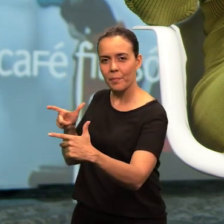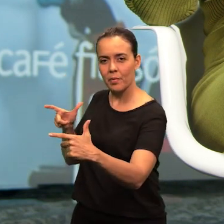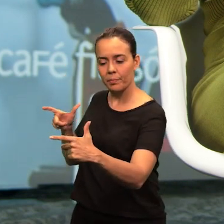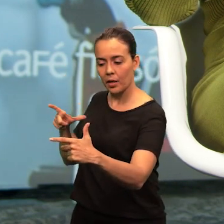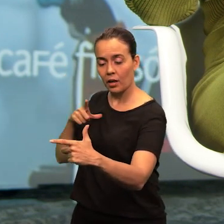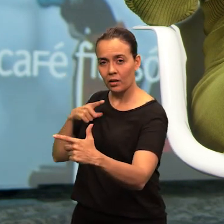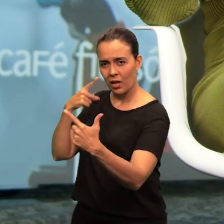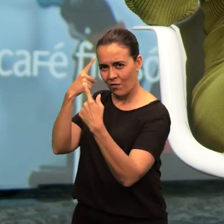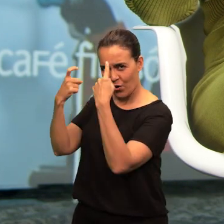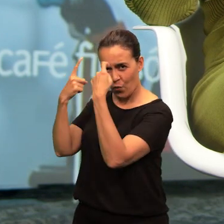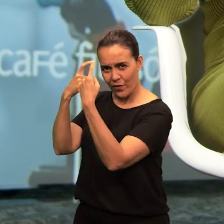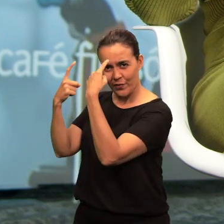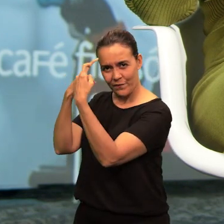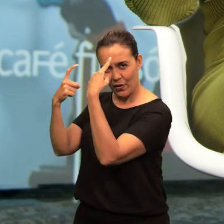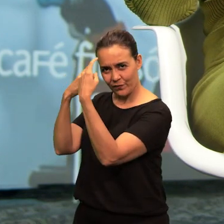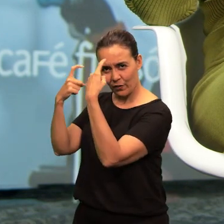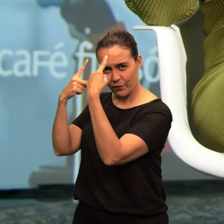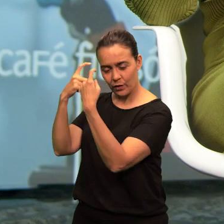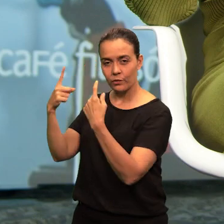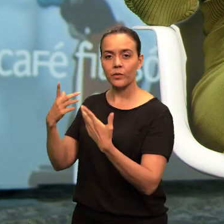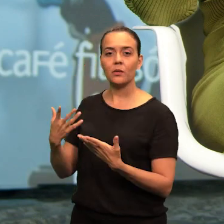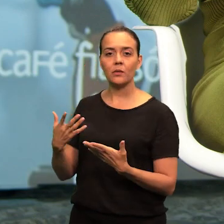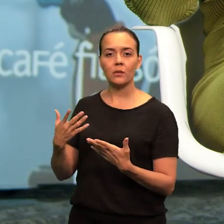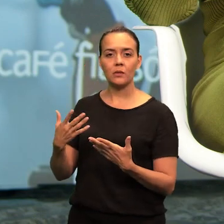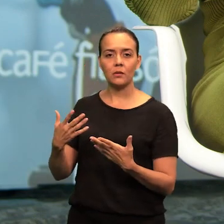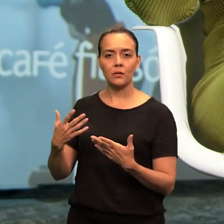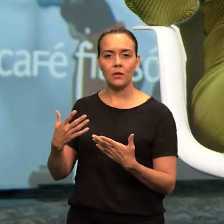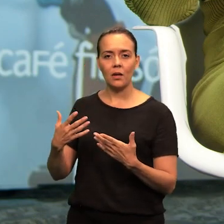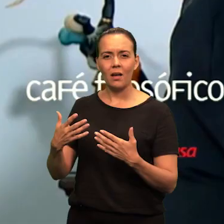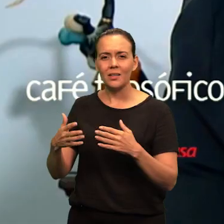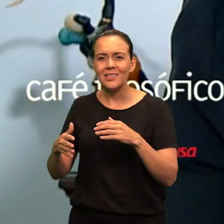uma série de violências e acaba ficando na base da pirâmide social.